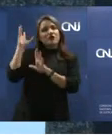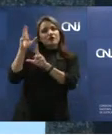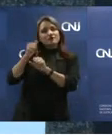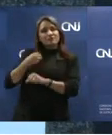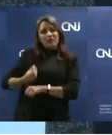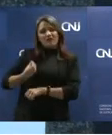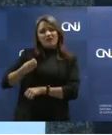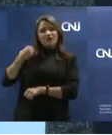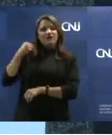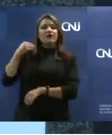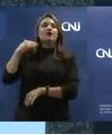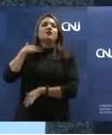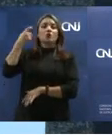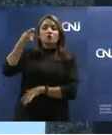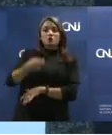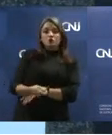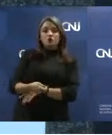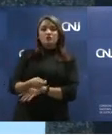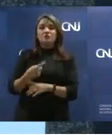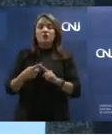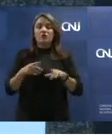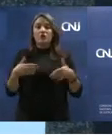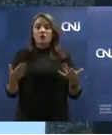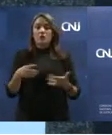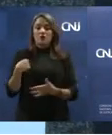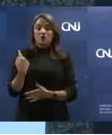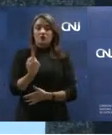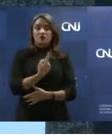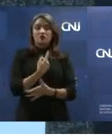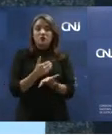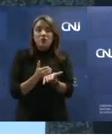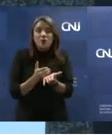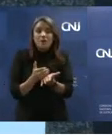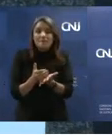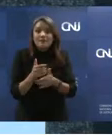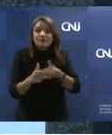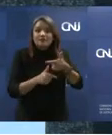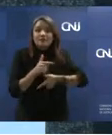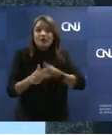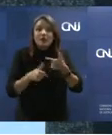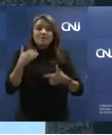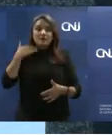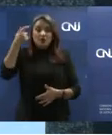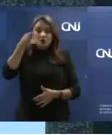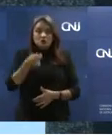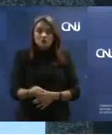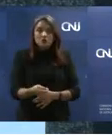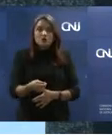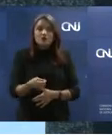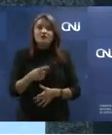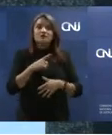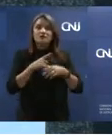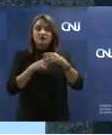quando nós iniciamos a carreira, nós acumulamos as atividades de juiz cível